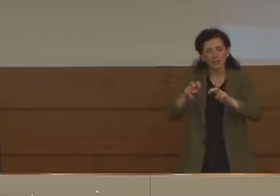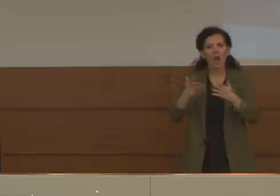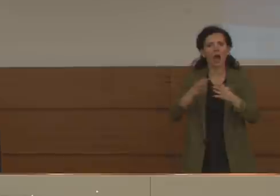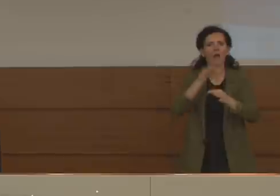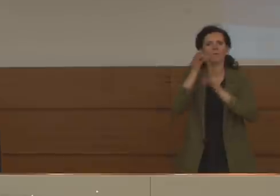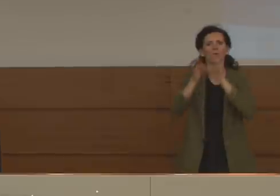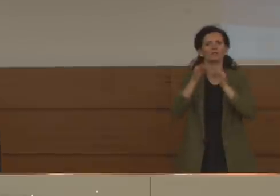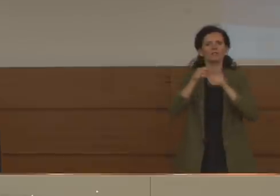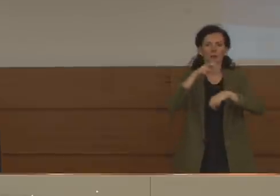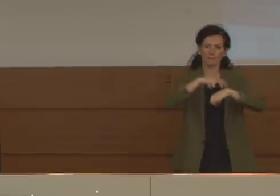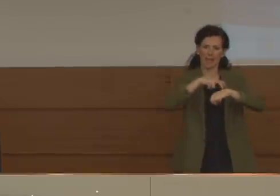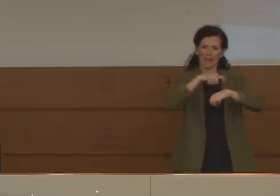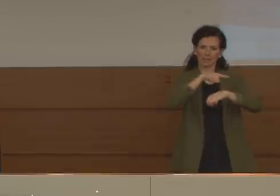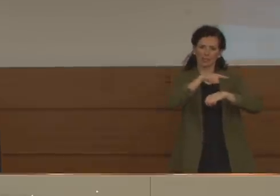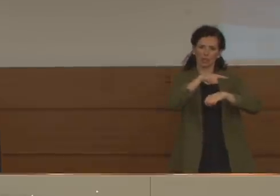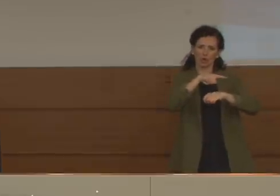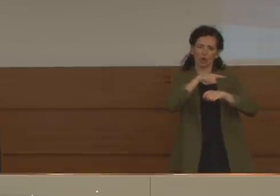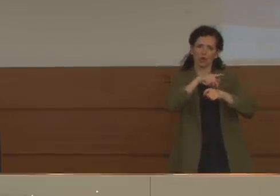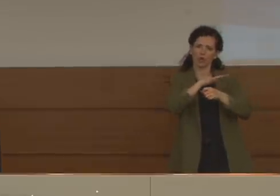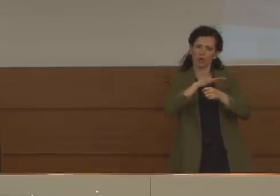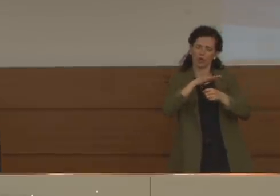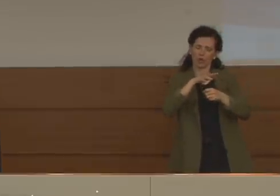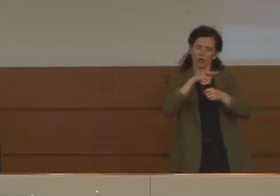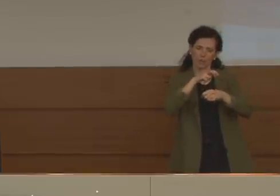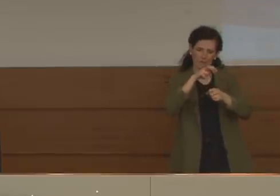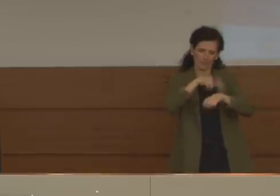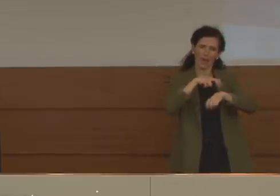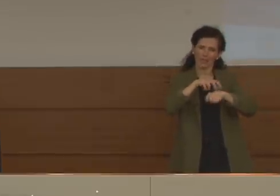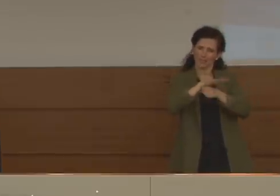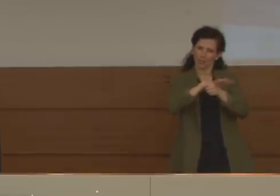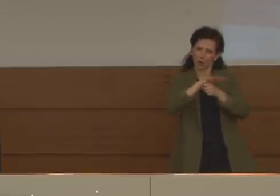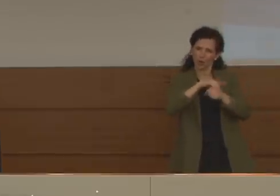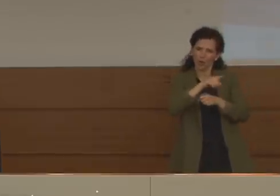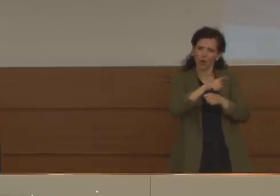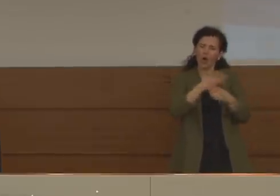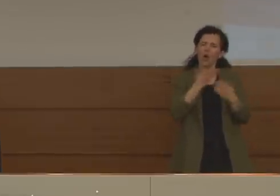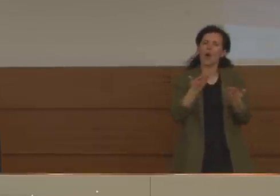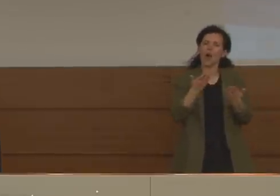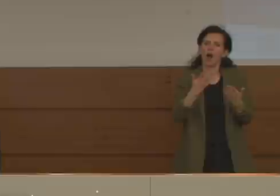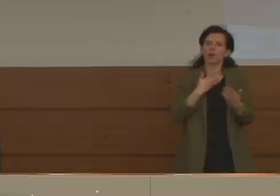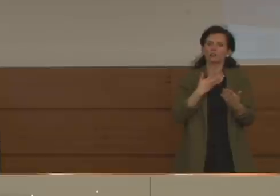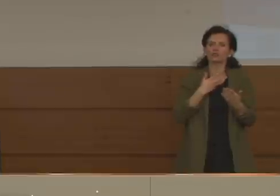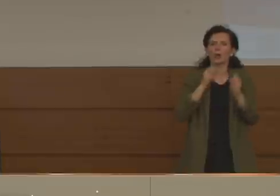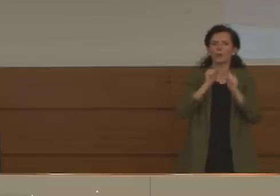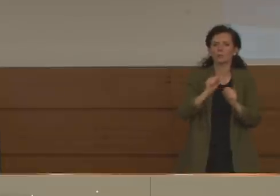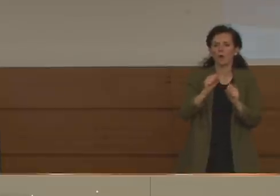immediatamente la sua riserva di malati privilegiati, per certi versi,